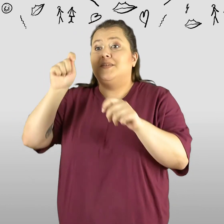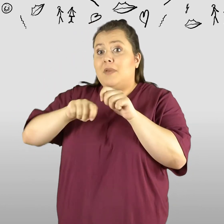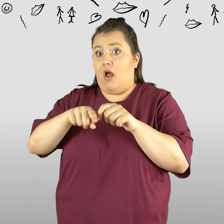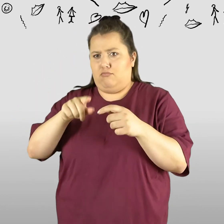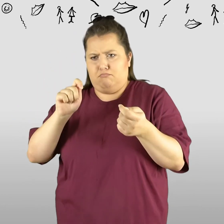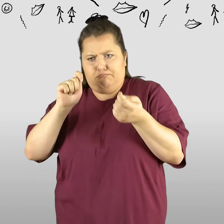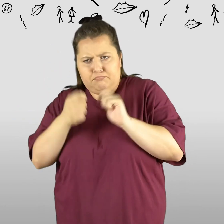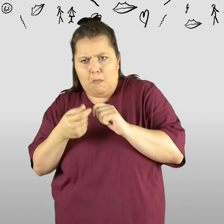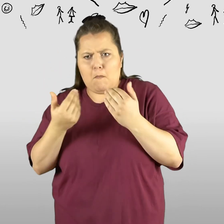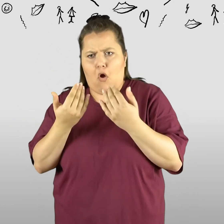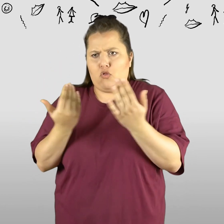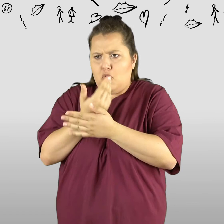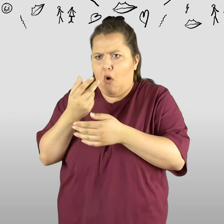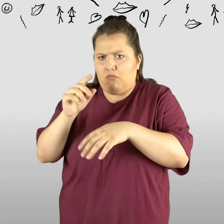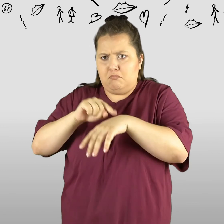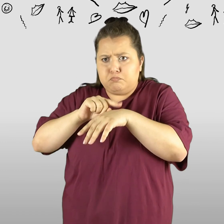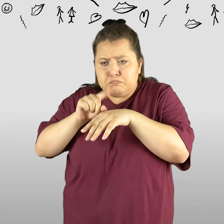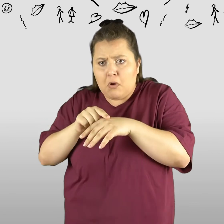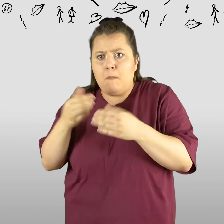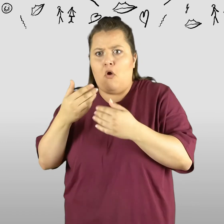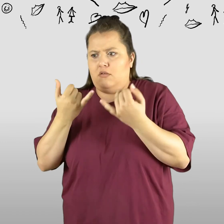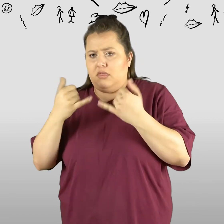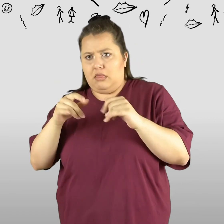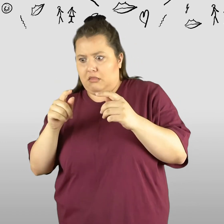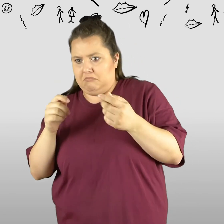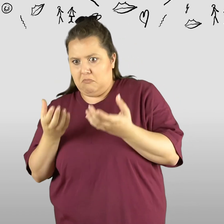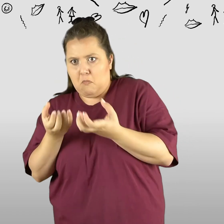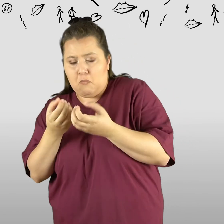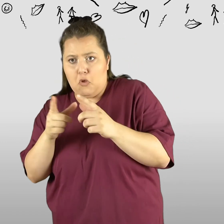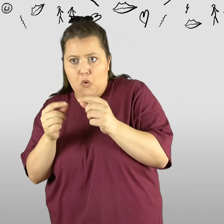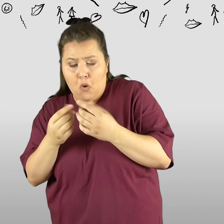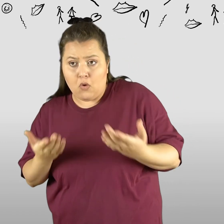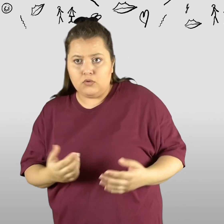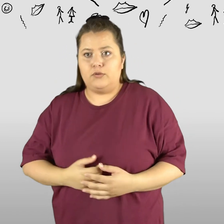Sprawdź czy jakoś się zmieniły, czy wyczuwasz nowe guzki, czy jakoś zmieniła się moszna.